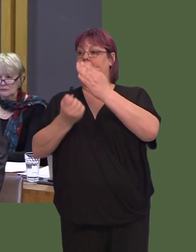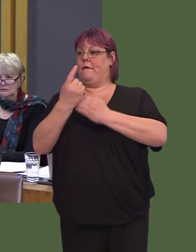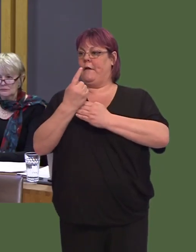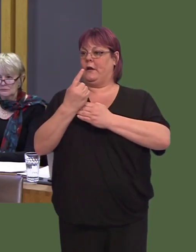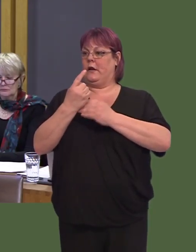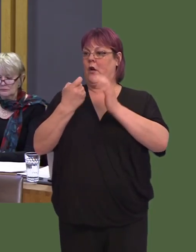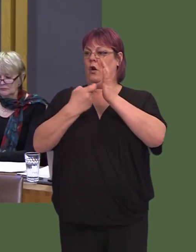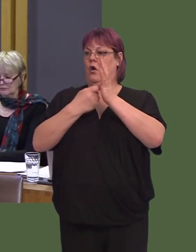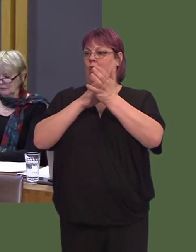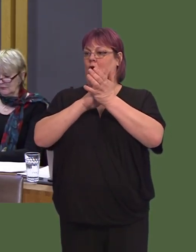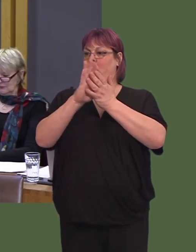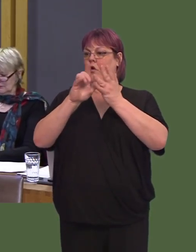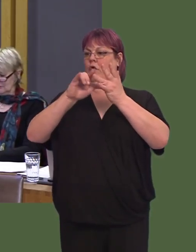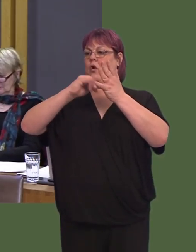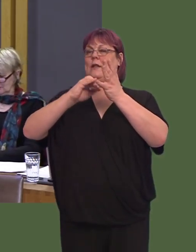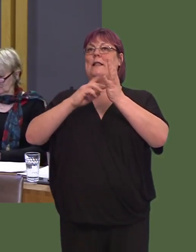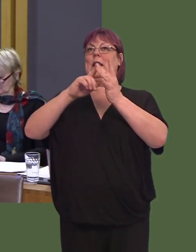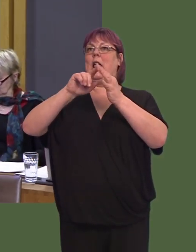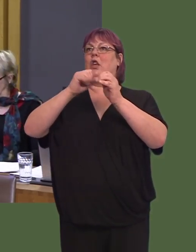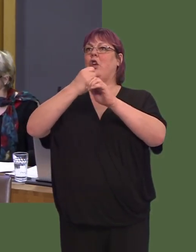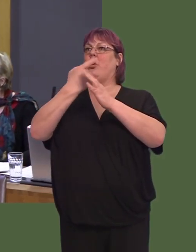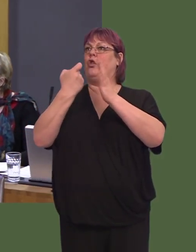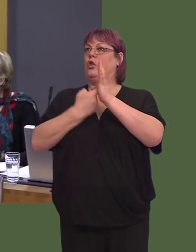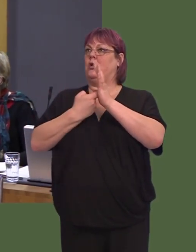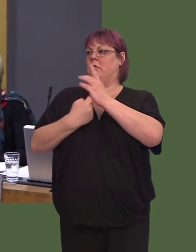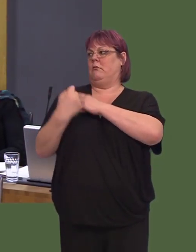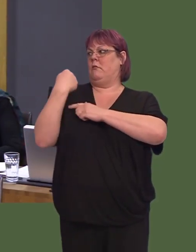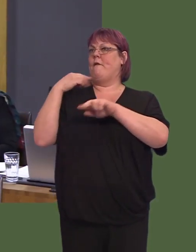ymgyrch newydd yn cael ei lansio i droi Ynys MÙn yn ynys ddi-blastig.